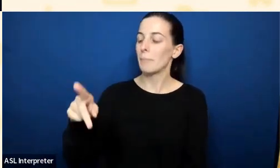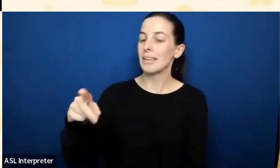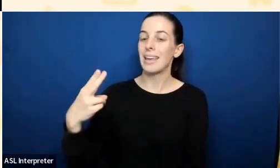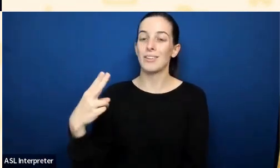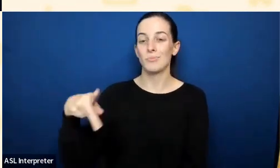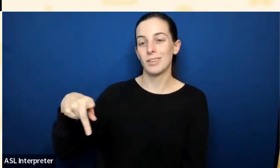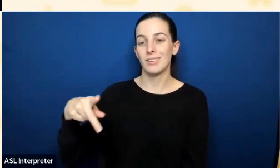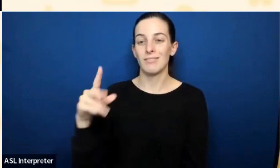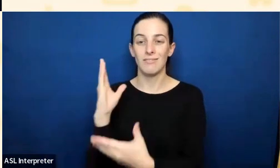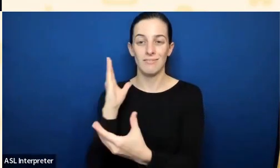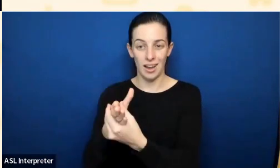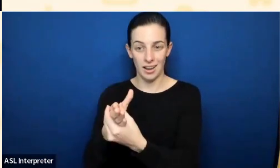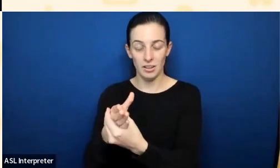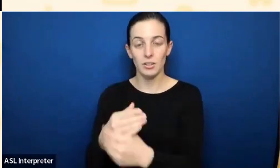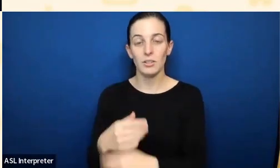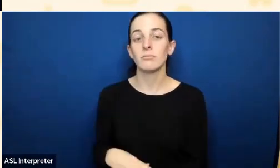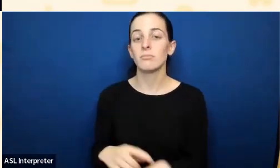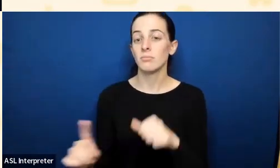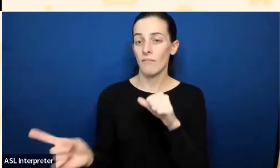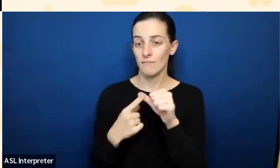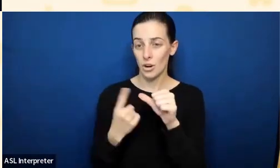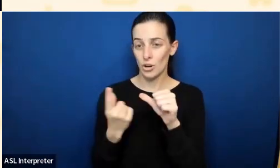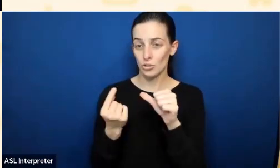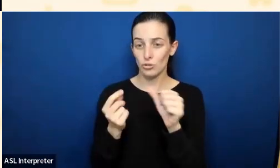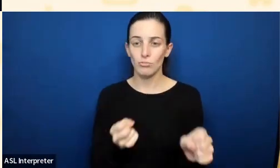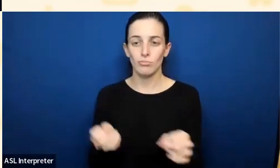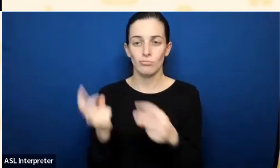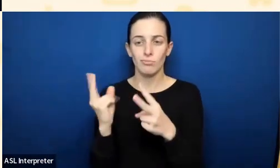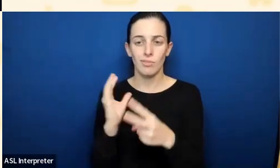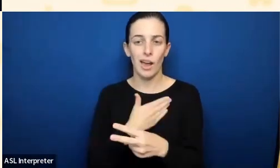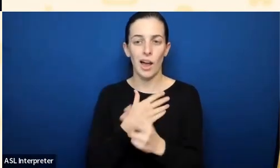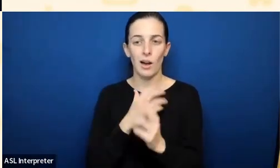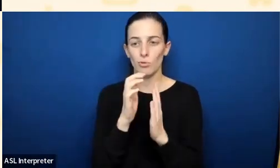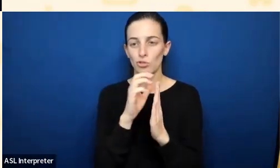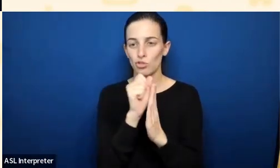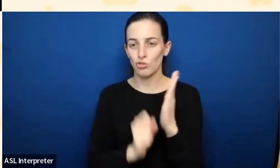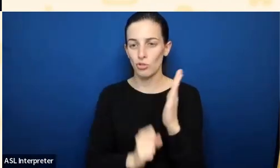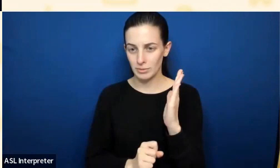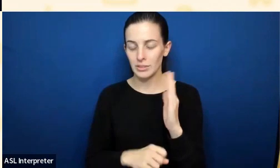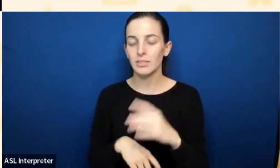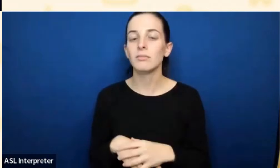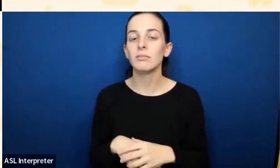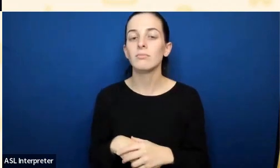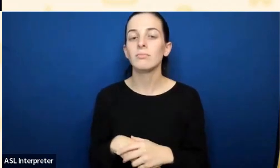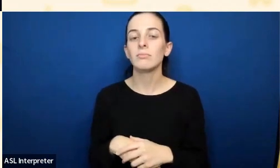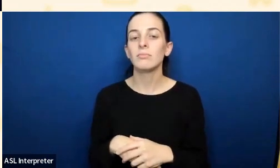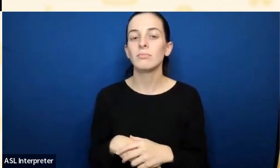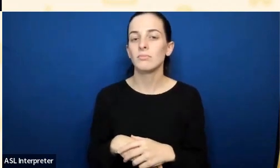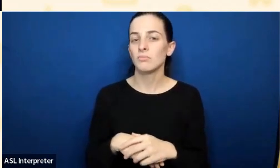Primero se cargan nuestros scripts y nuestros estilos. Tenemos una hoja de estilo general. Puedes pegar estas cosas en una hoja de estilo dedicada.